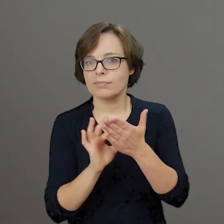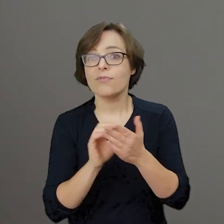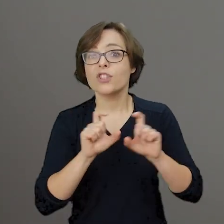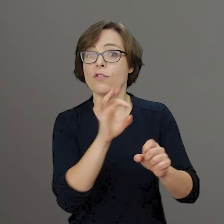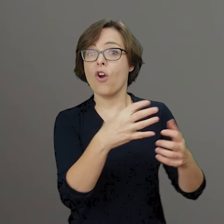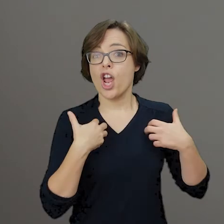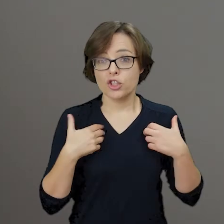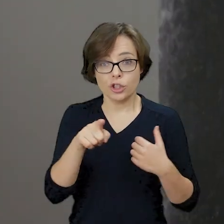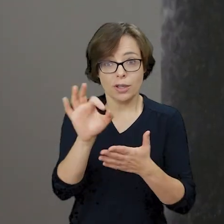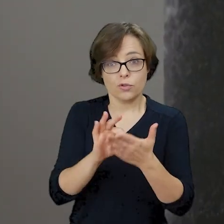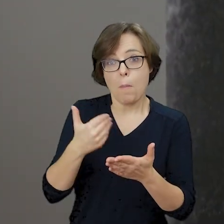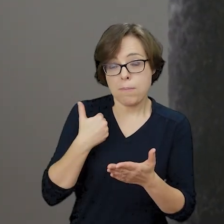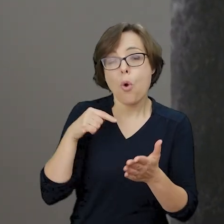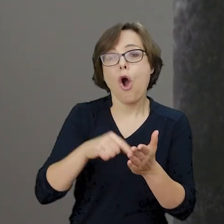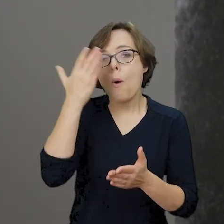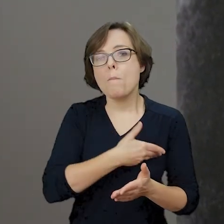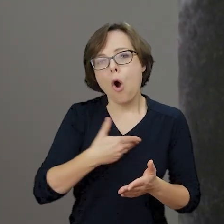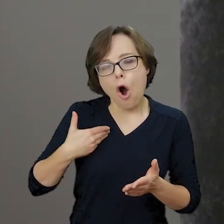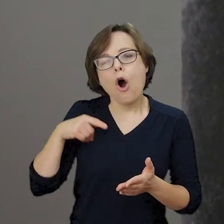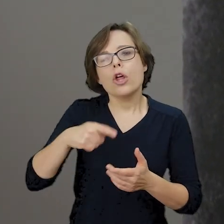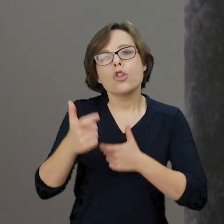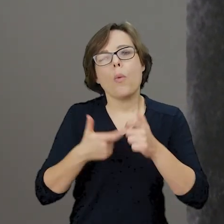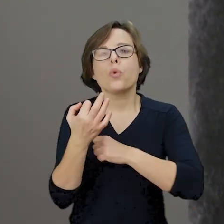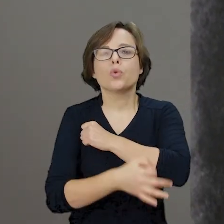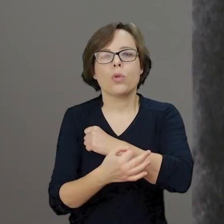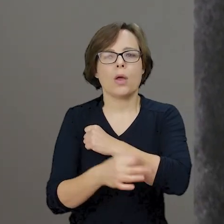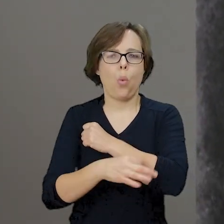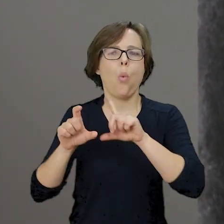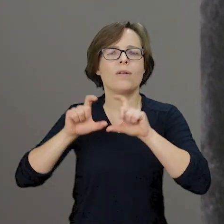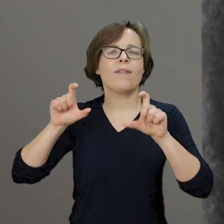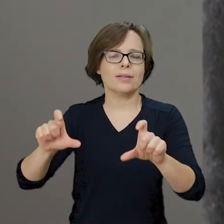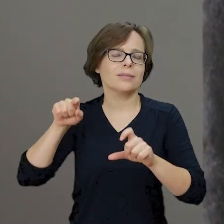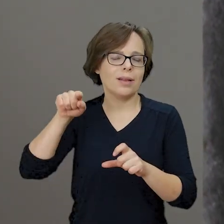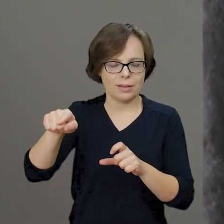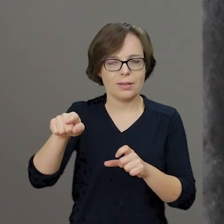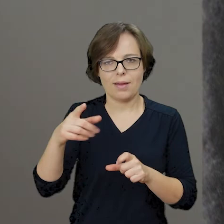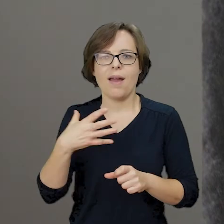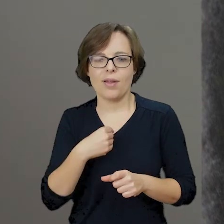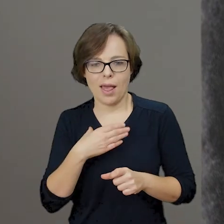to portret wykonany przez studenta Uniwersytetu Wileńskiego, jako szkic do obrazu olejnego.